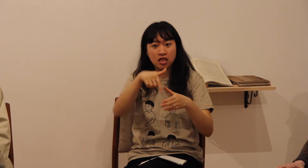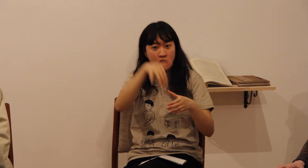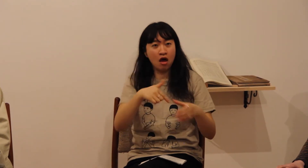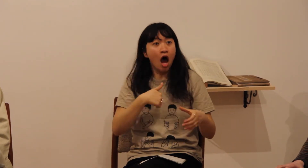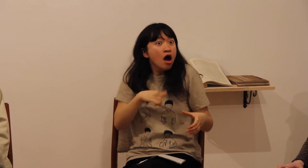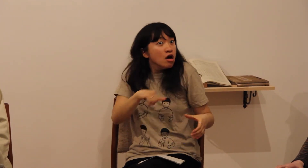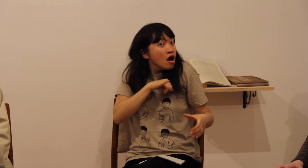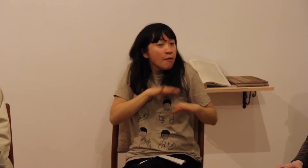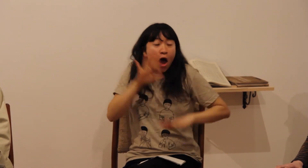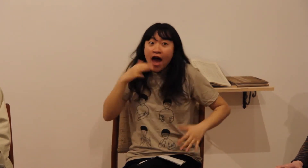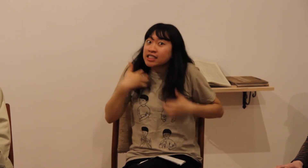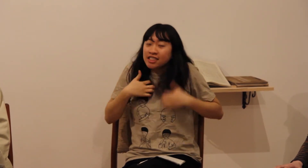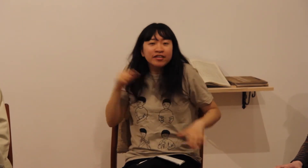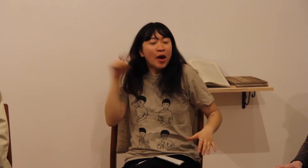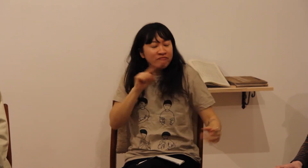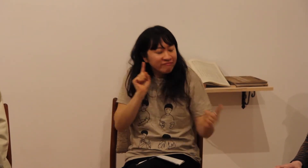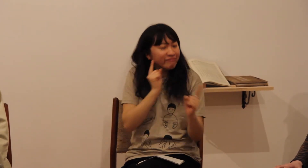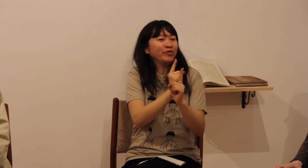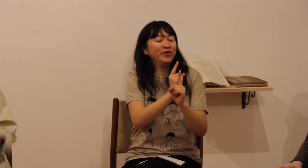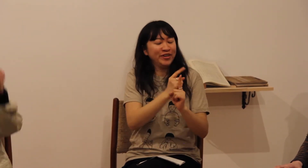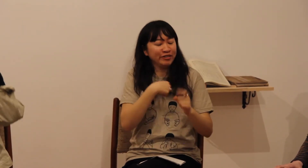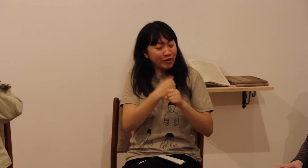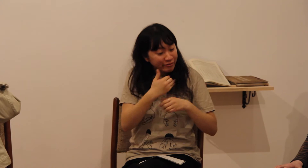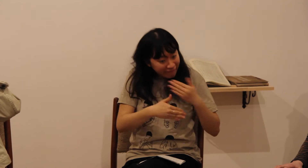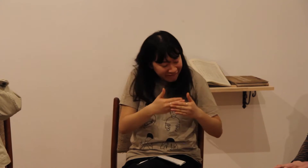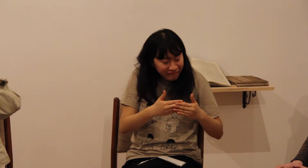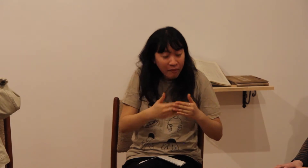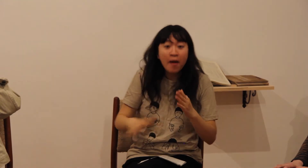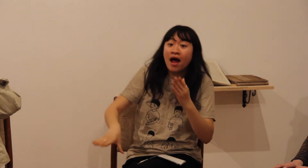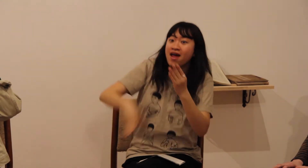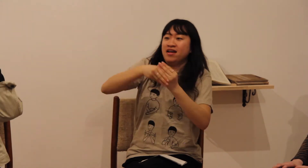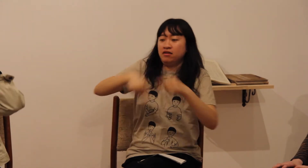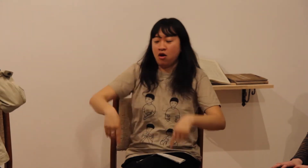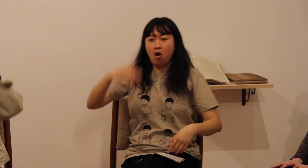Hier gibt es einen Verein, der die Deaf Community in Südkorea unterstützt und mit dieser zusammenarbeitet.